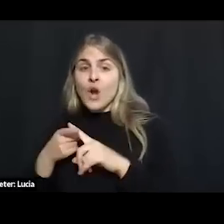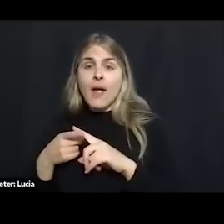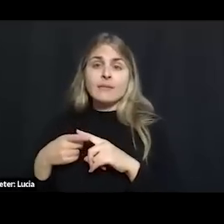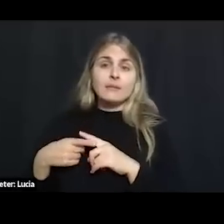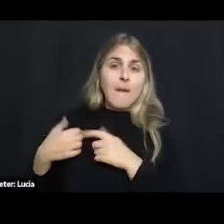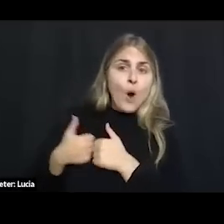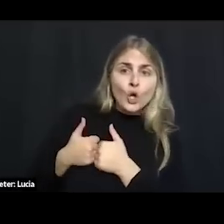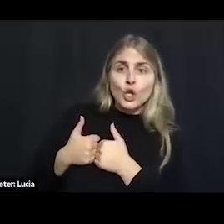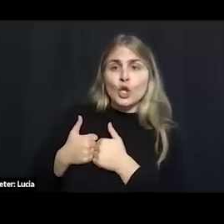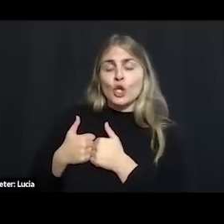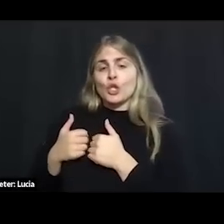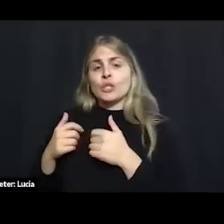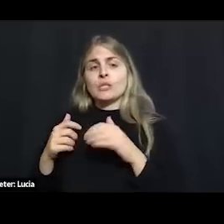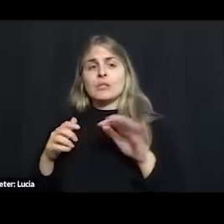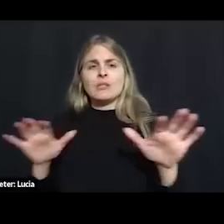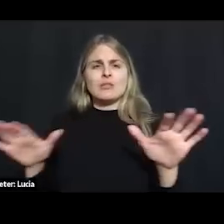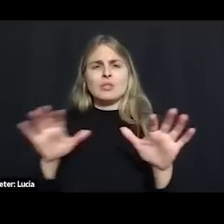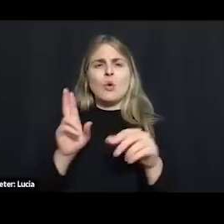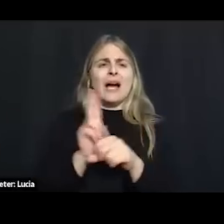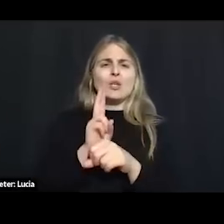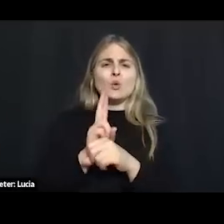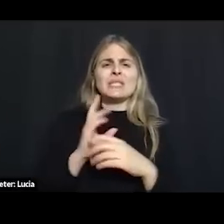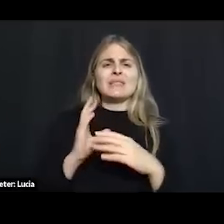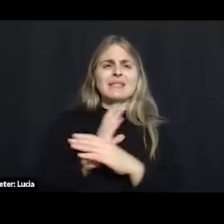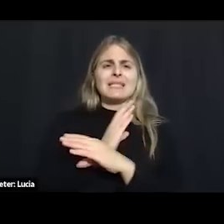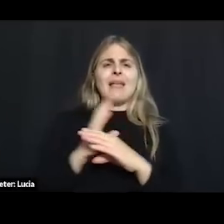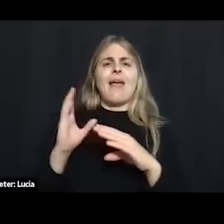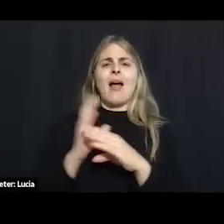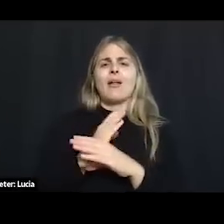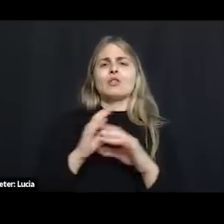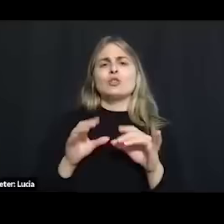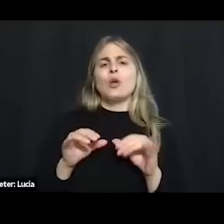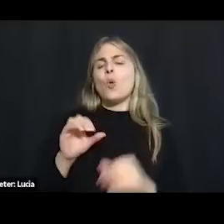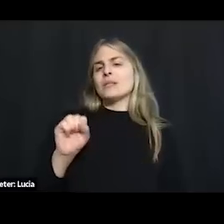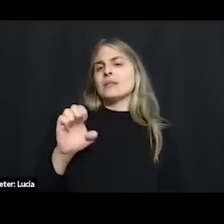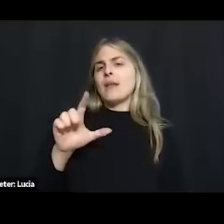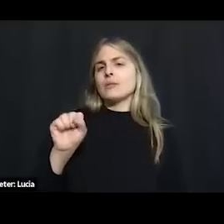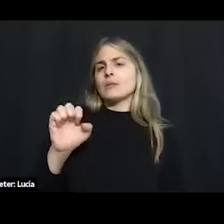Y así, usé el SELSA para medir la soledad, lo que me permitió medir estas diferencias.